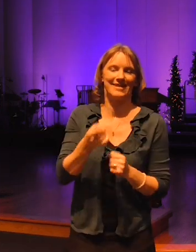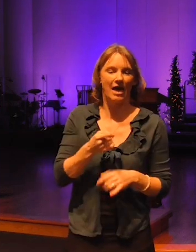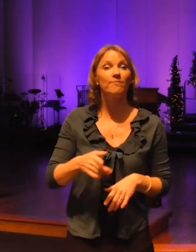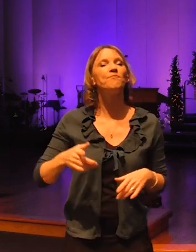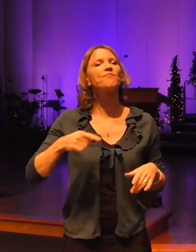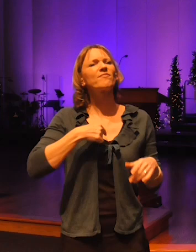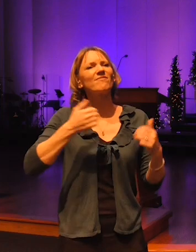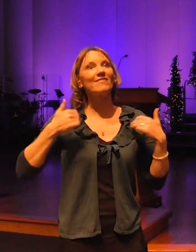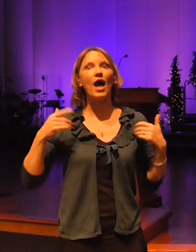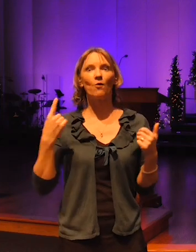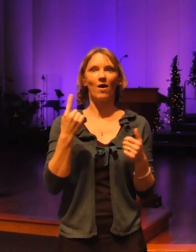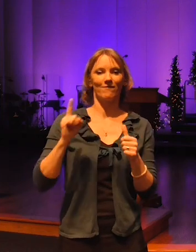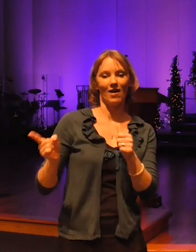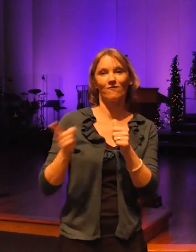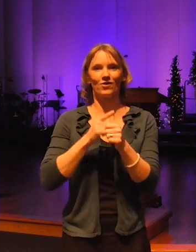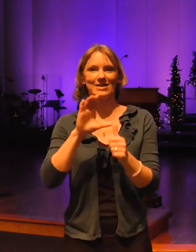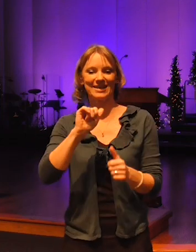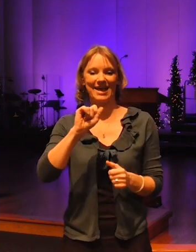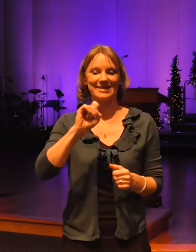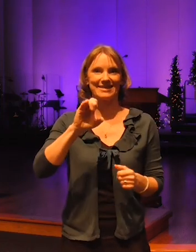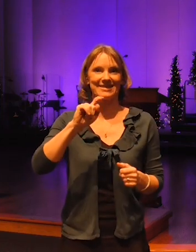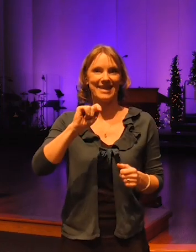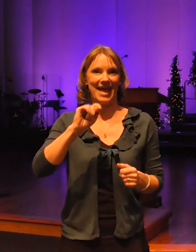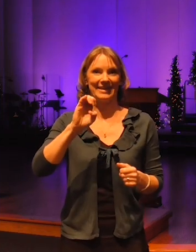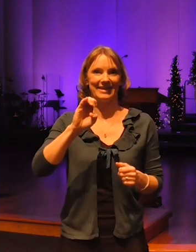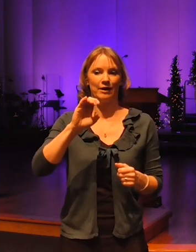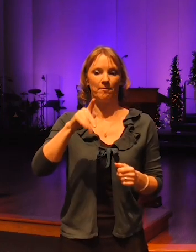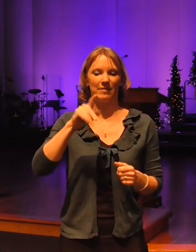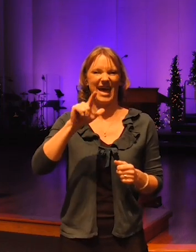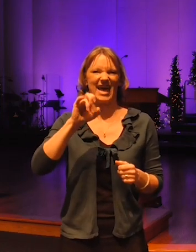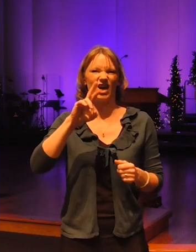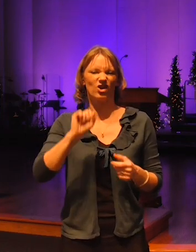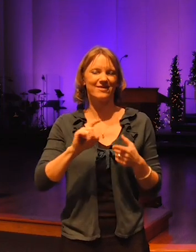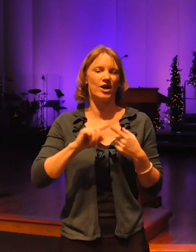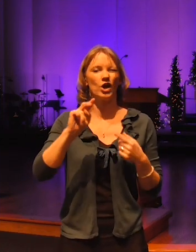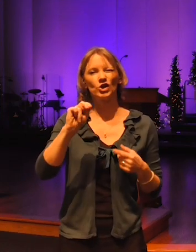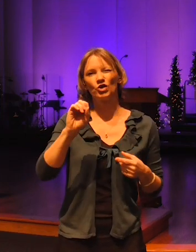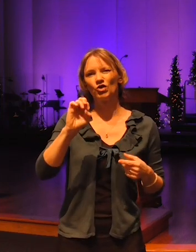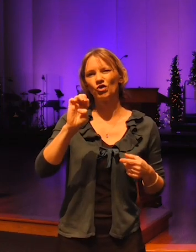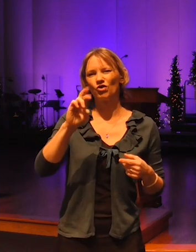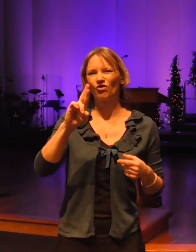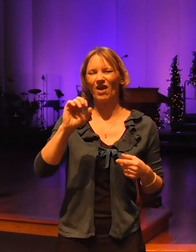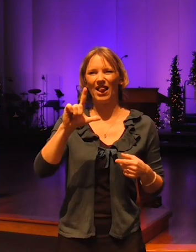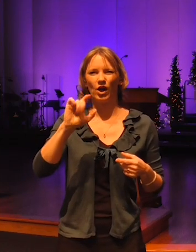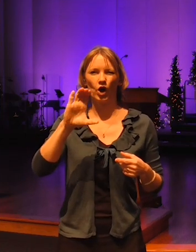reproductores de casetes. Ya conoces a Nelco Phillips. En realidad, lo mismo, pero para mí era una pequeña